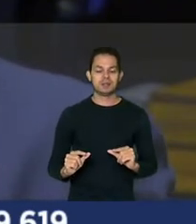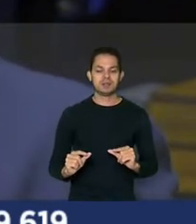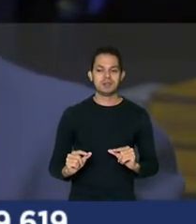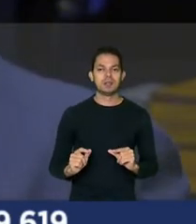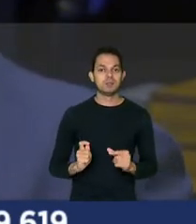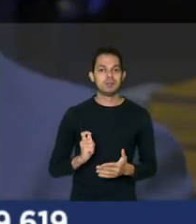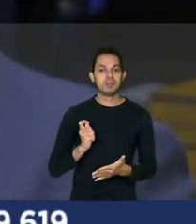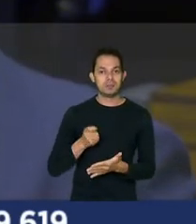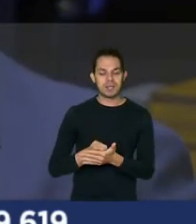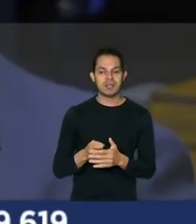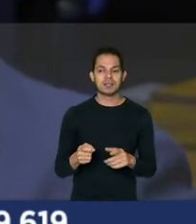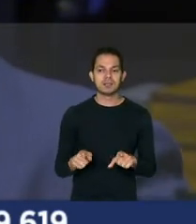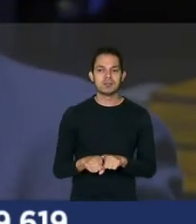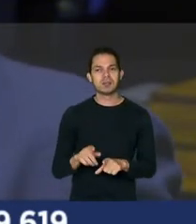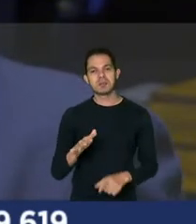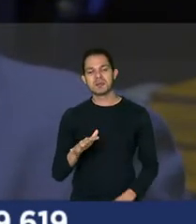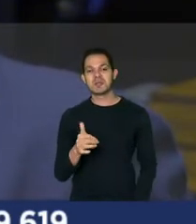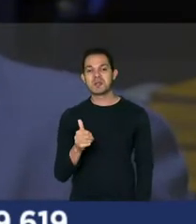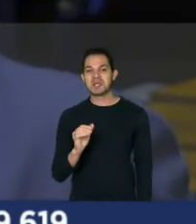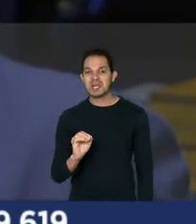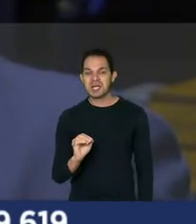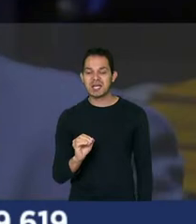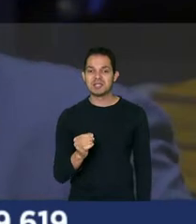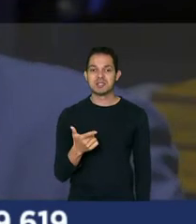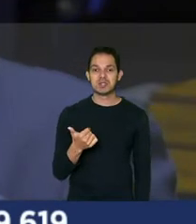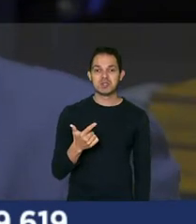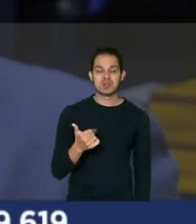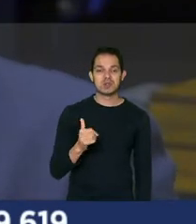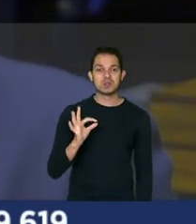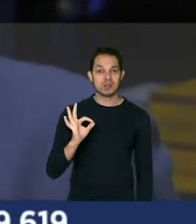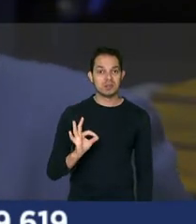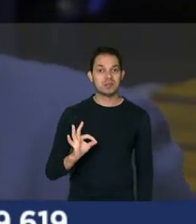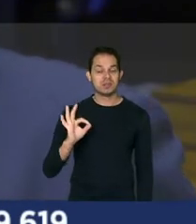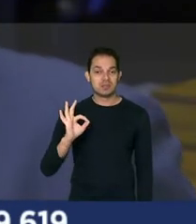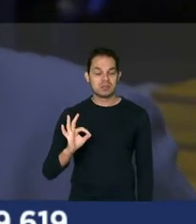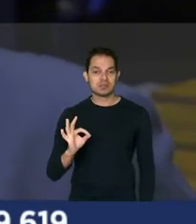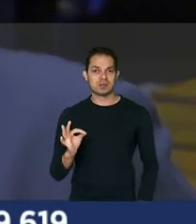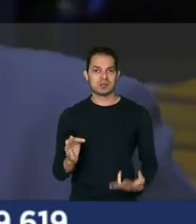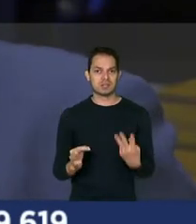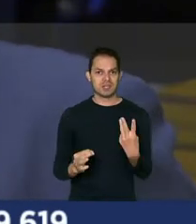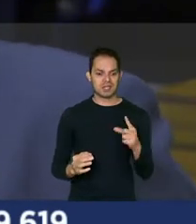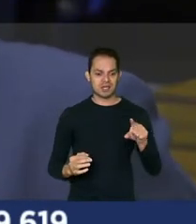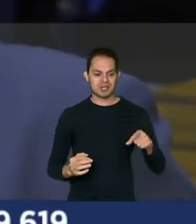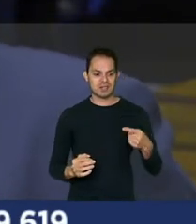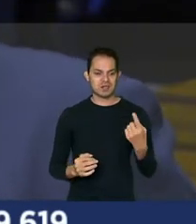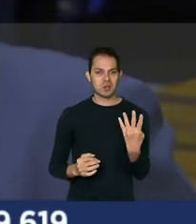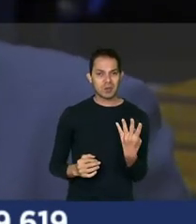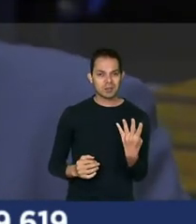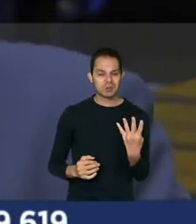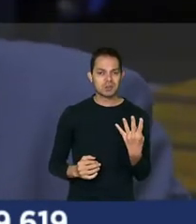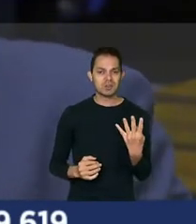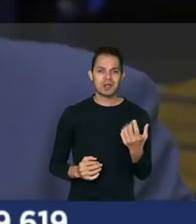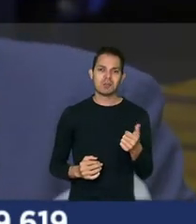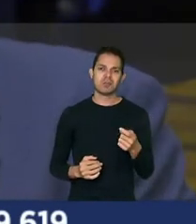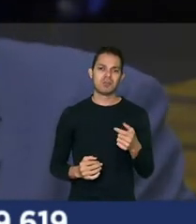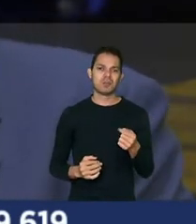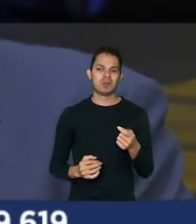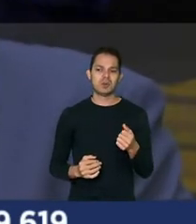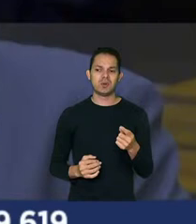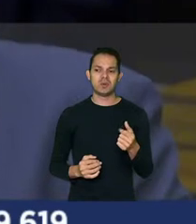VAMOS DIZER ASSIM, MENOR OU REDUZIDO, PAGAM NA FAIXA DE DEZ, DOZE POR CENTO, ENTÃO 3,4 É MUITO POUCO, NÃO